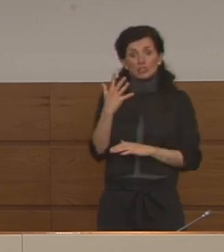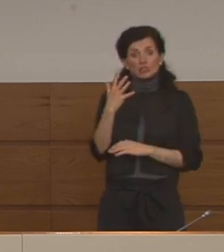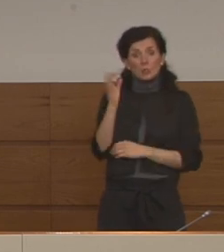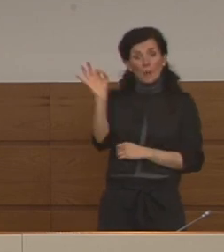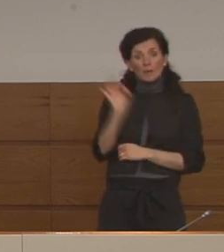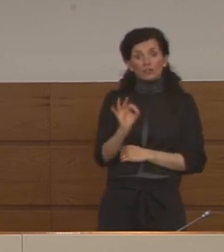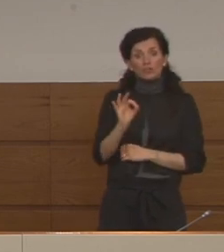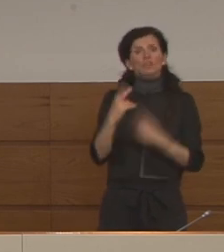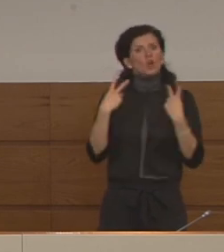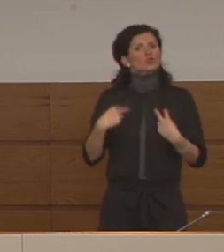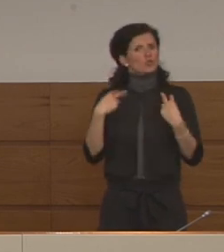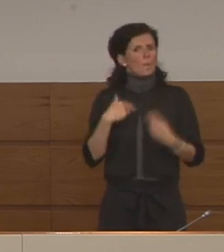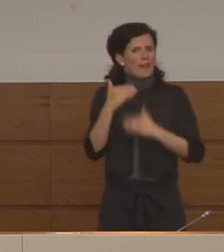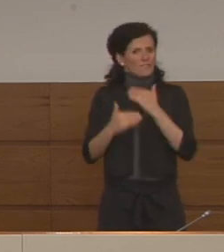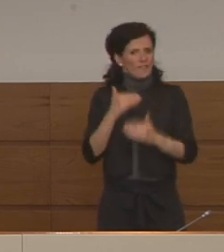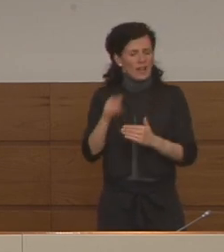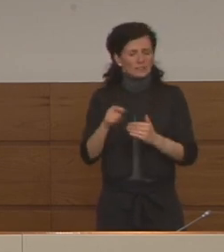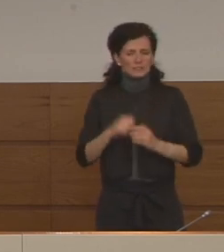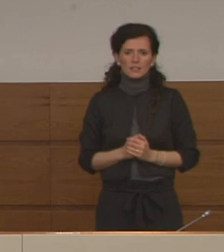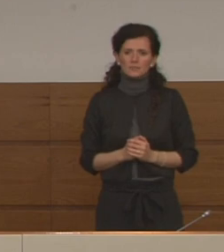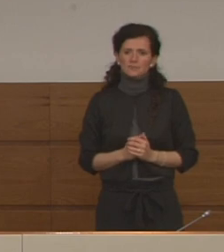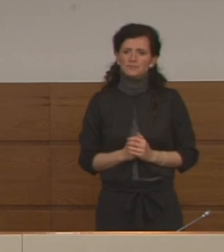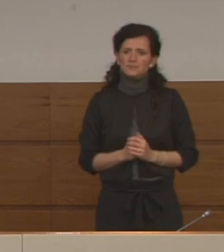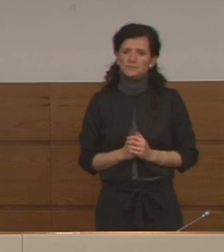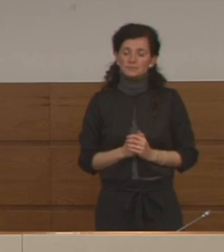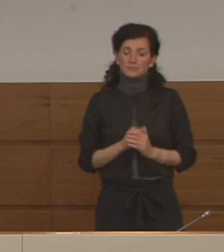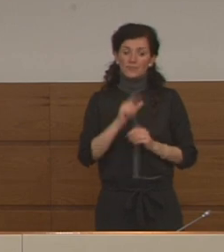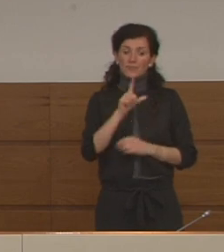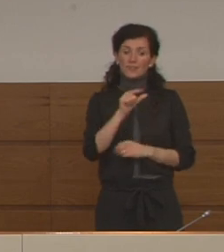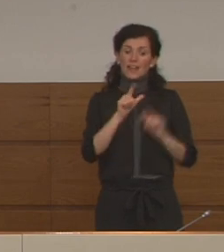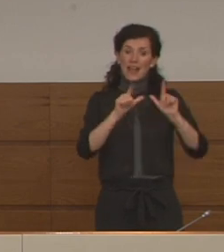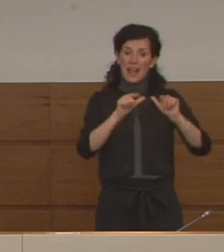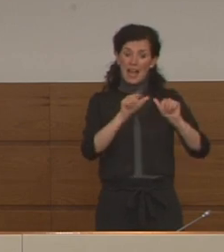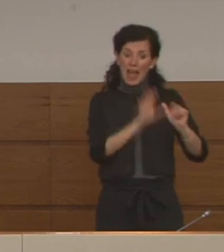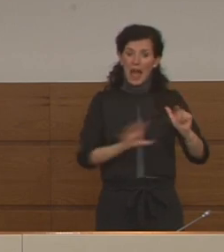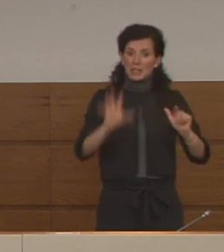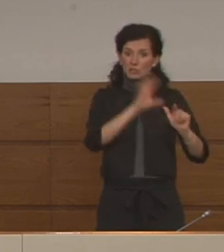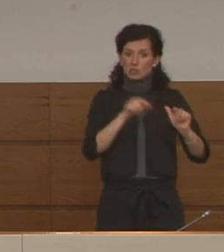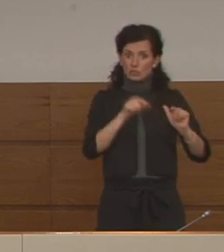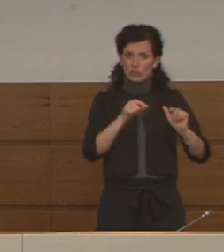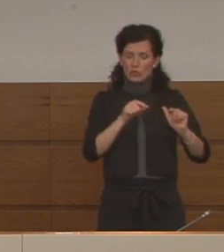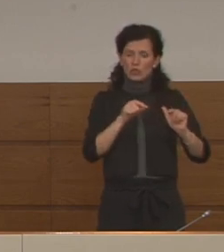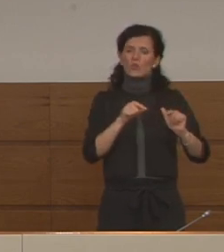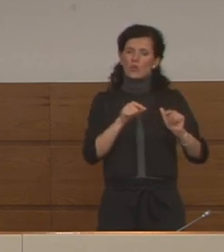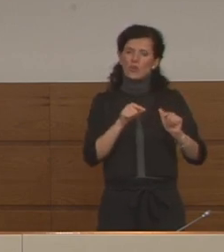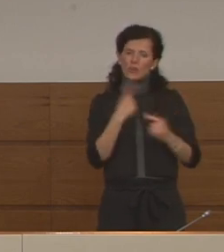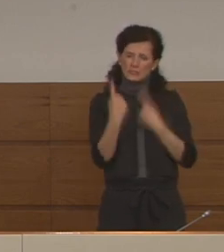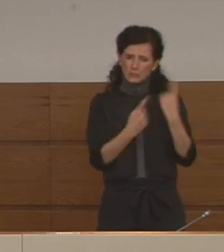Per quello che riguarda il Lazio, dove l'impatto evidentemente è stato più contenuto,